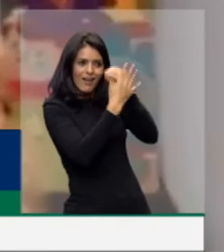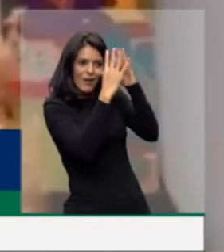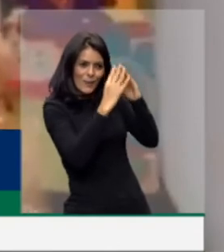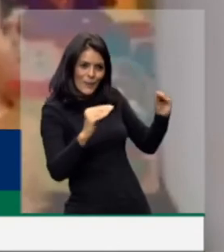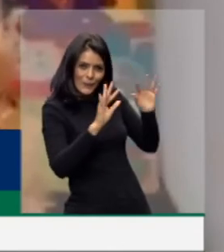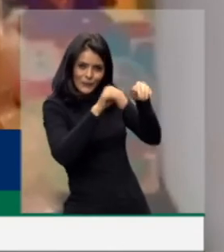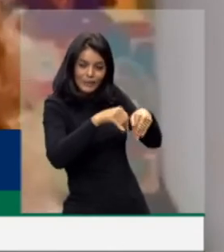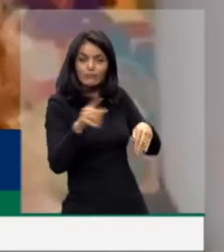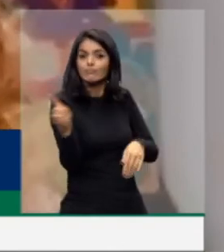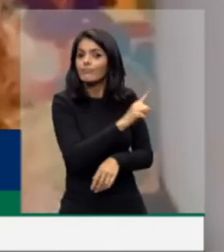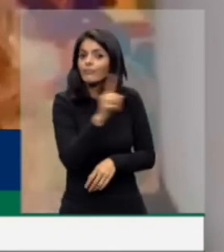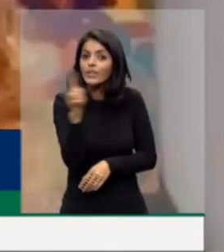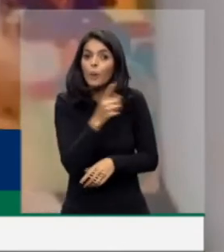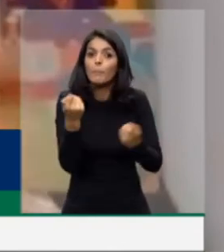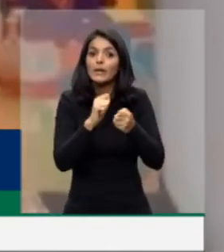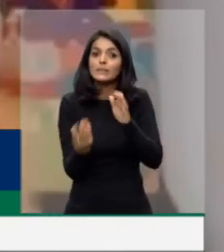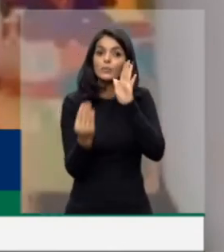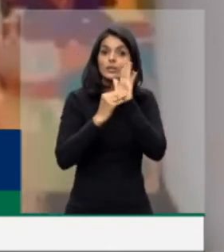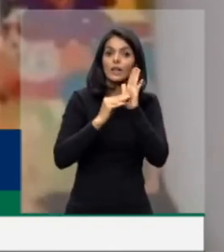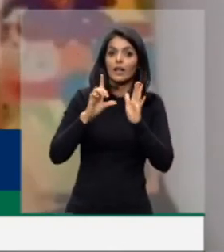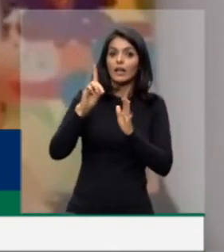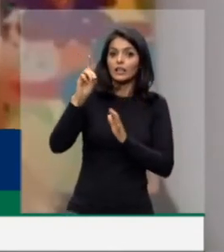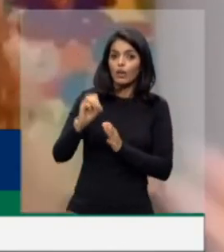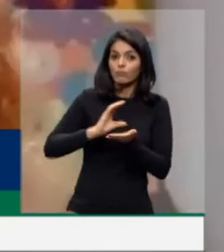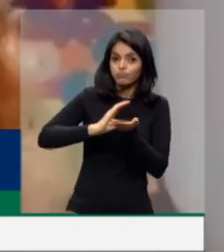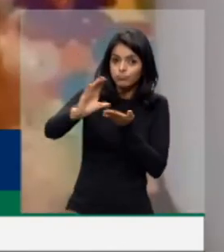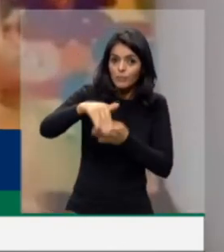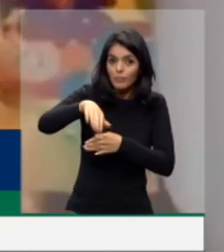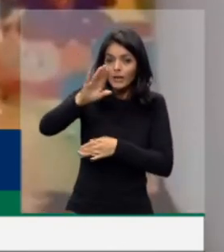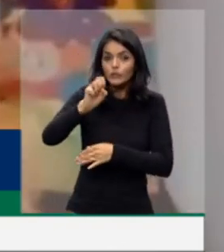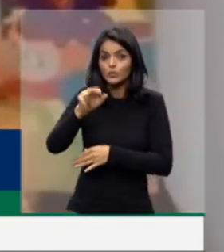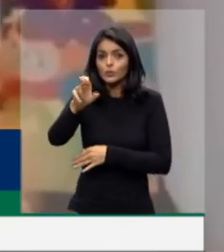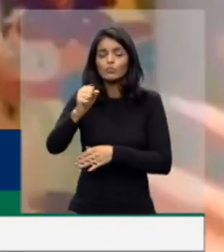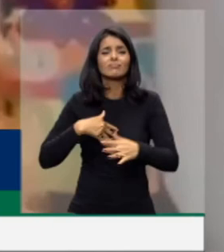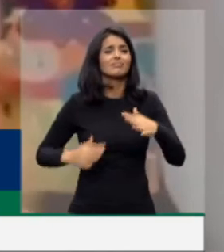DE CONTÁGIO É ALTÍSSIMO, NÓS ESTAMOS QUE A PANDEMIA NÃO ACABOU, NÓS PRECISAMOS